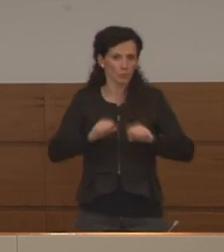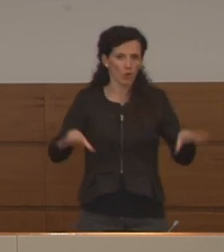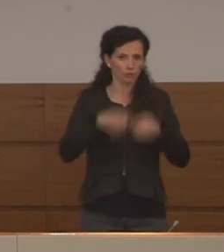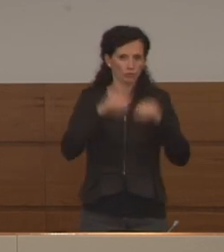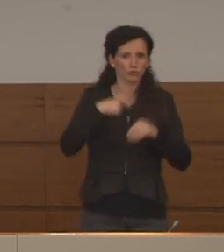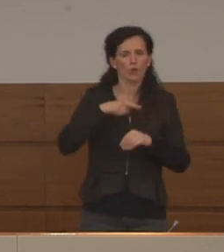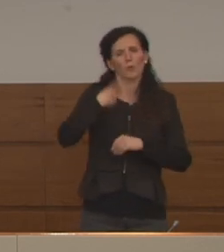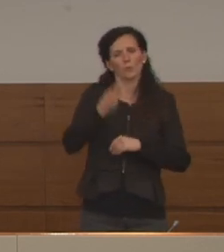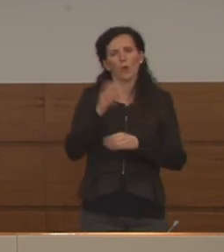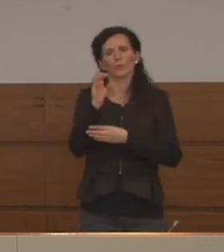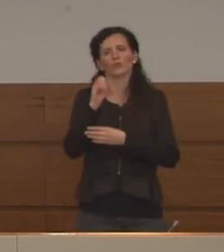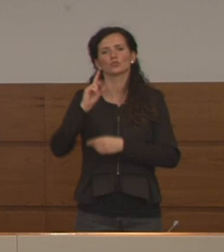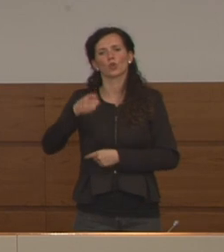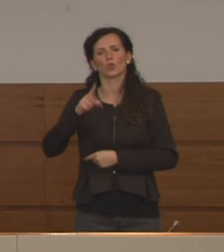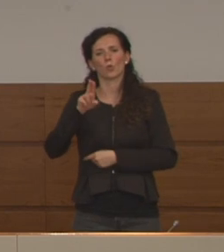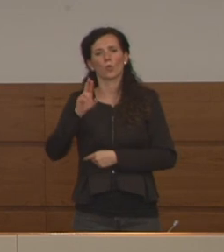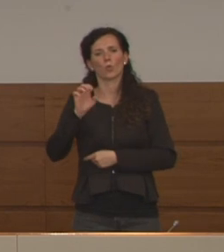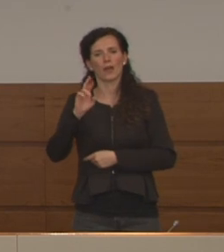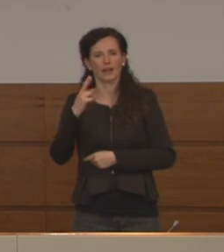il Professore Ranieri Guerra aggiunge qualcosa.